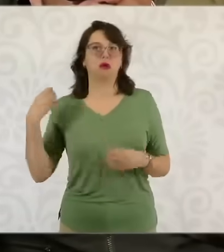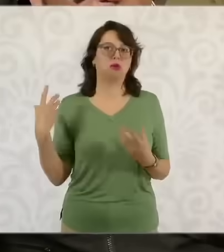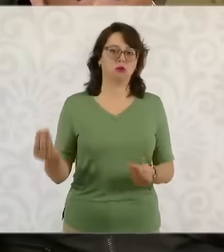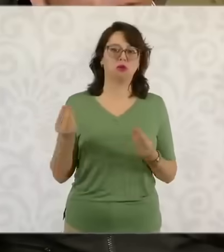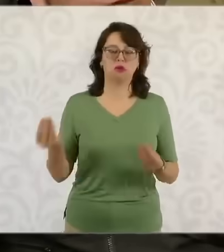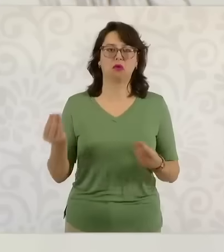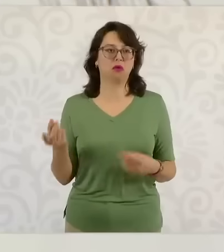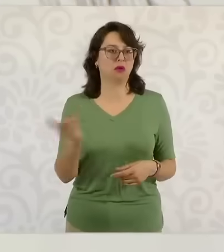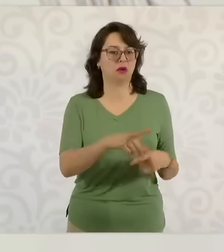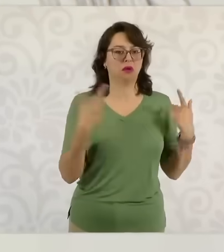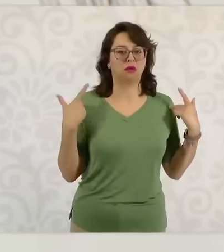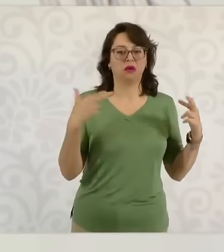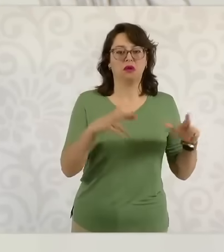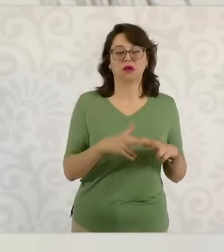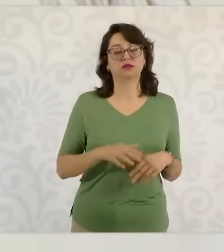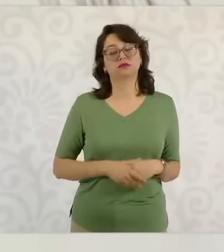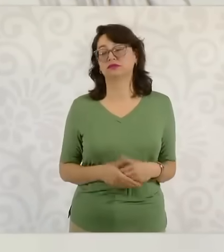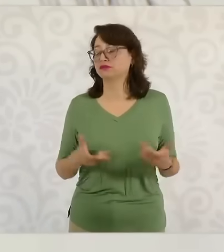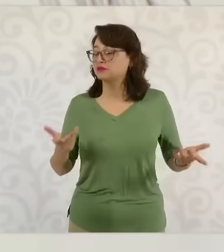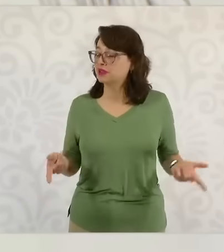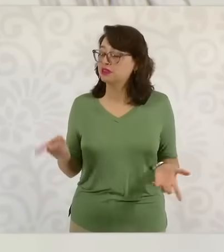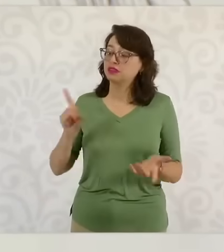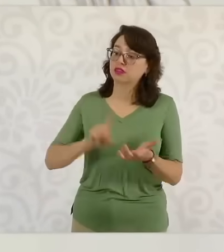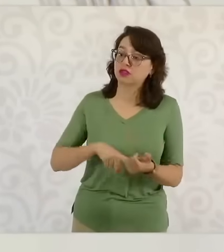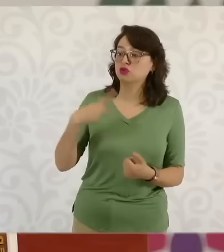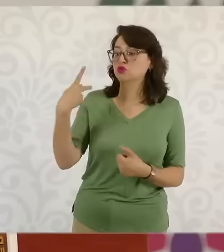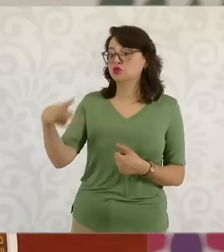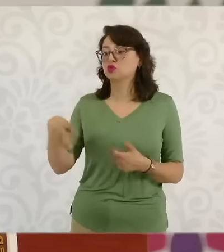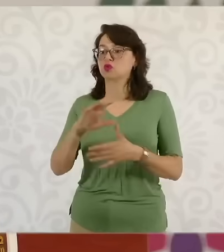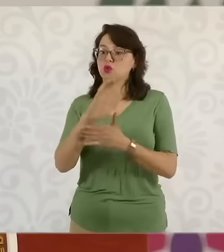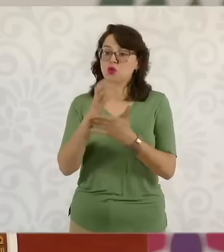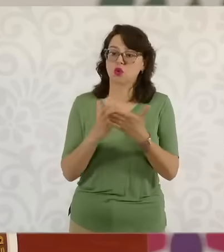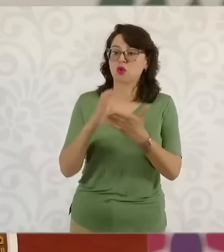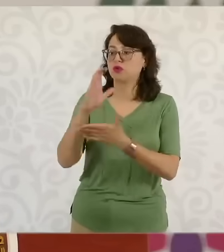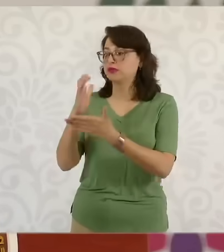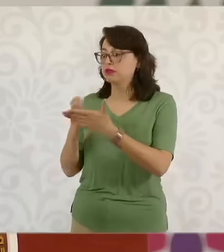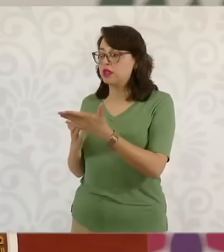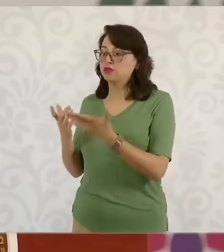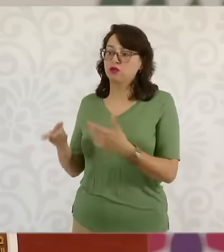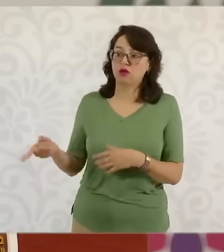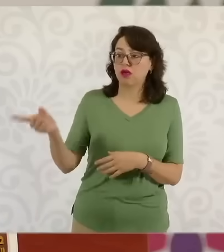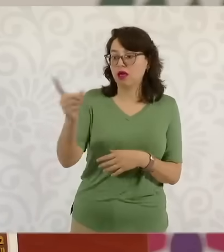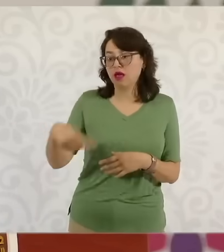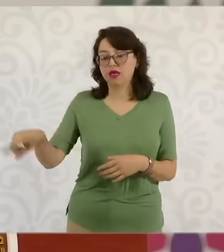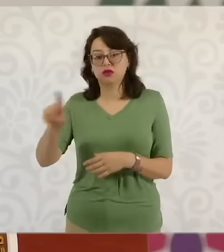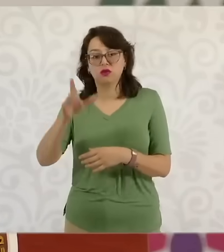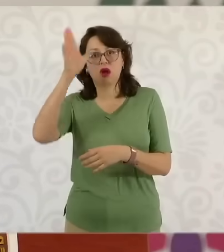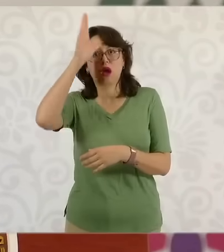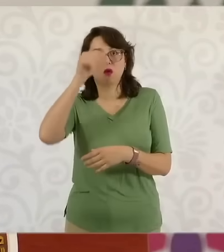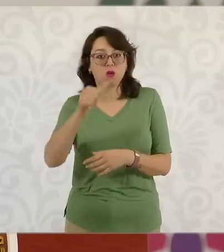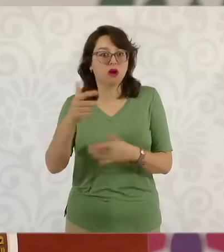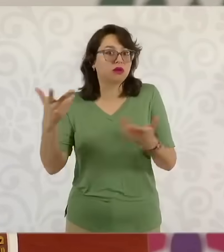bueno mucho de ello depende de sus contratos eh eh colectivos que se hicieron en algún momento y hay